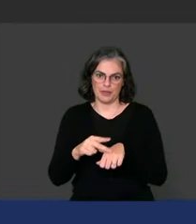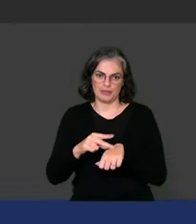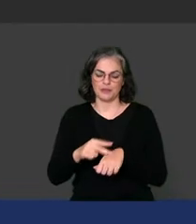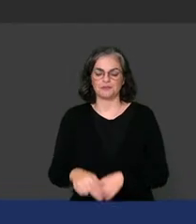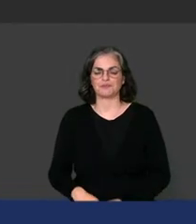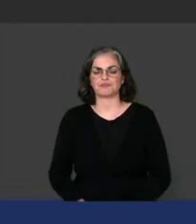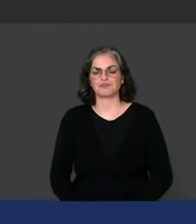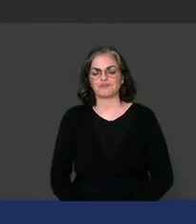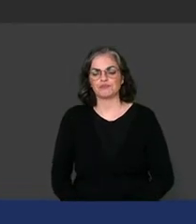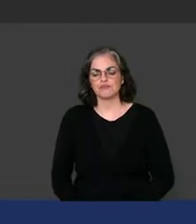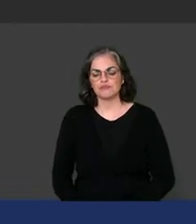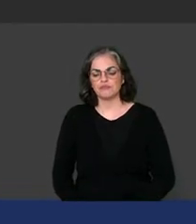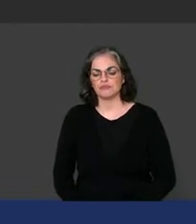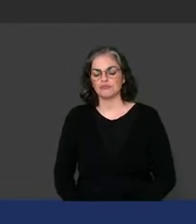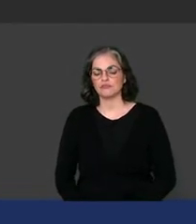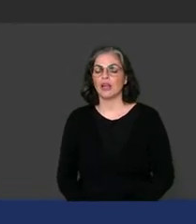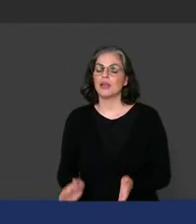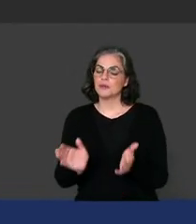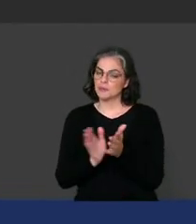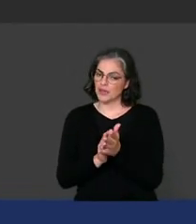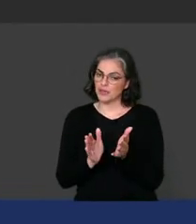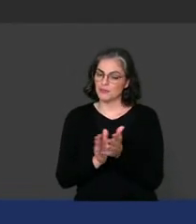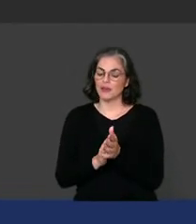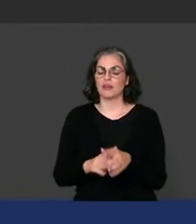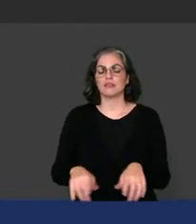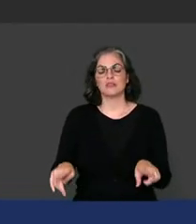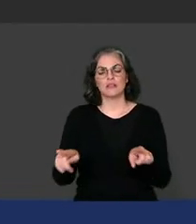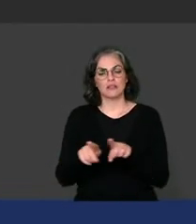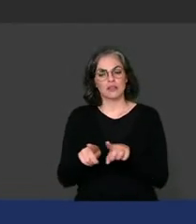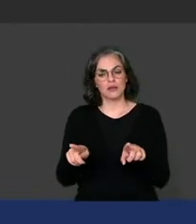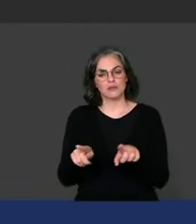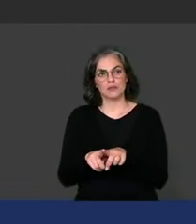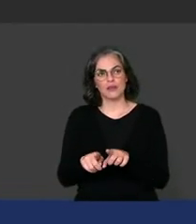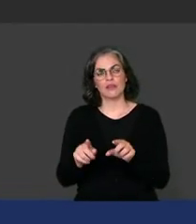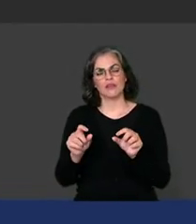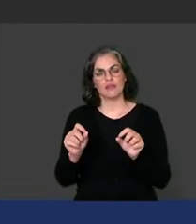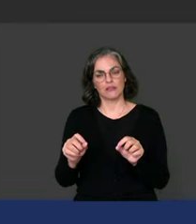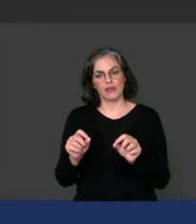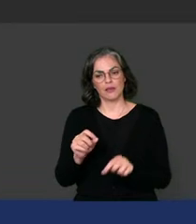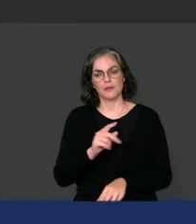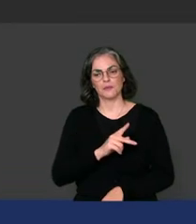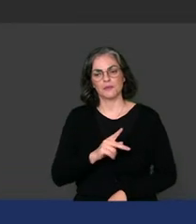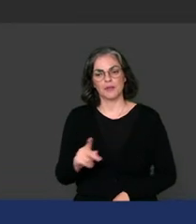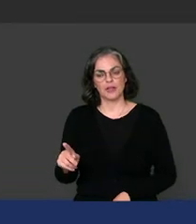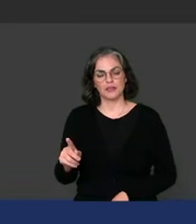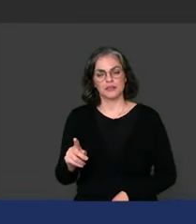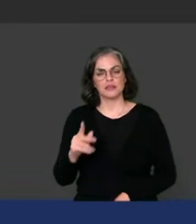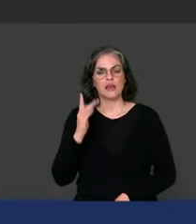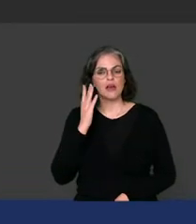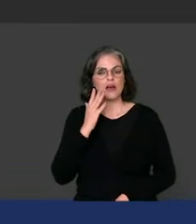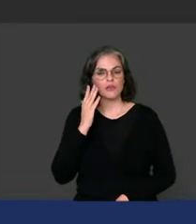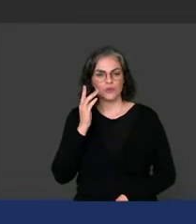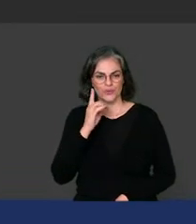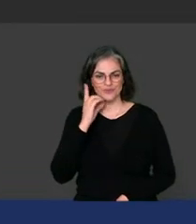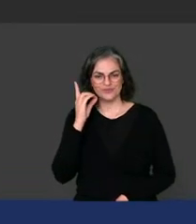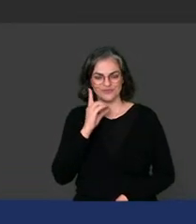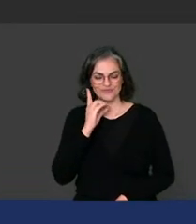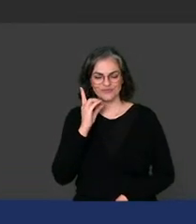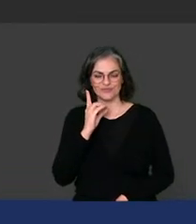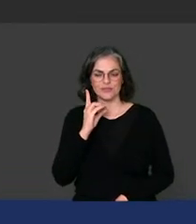CALCINHA PRETA. E PARABENIZAR MAIS UMA VEZ O NOSSO PRESIDENTE , DEPUTADO ARTUR